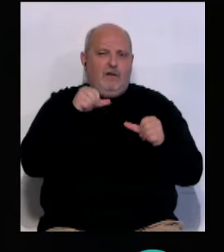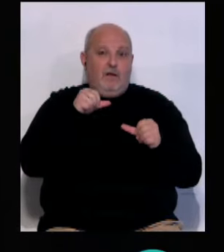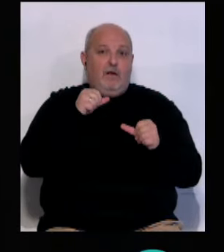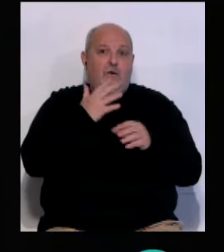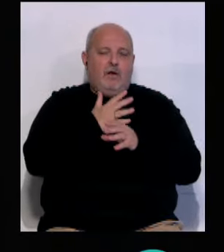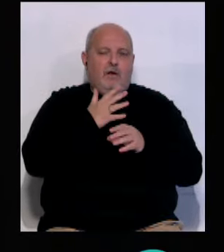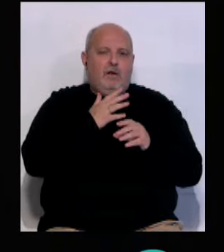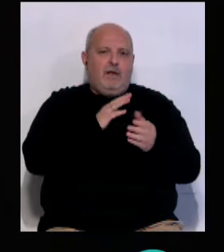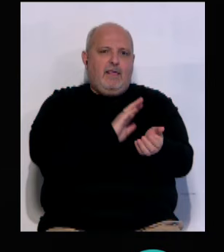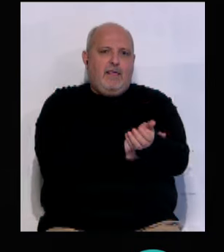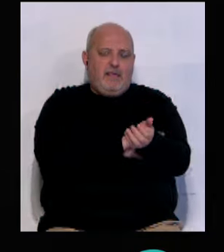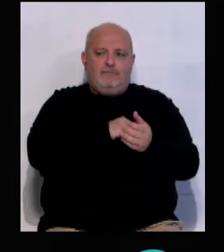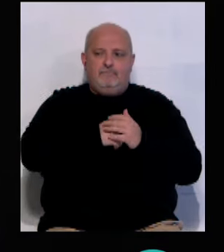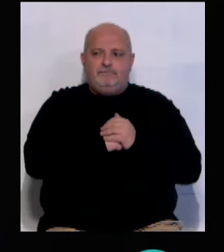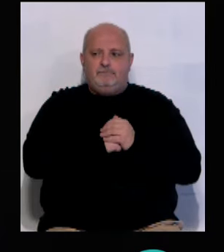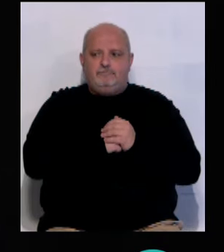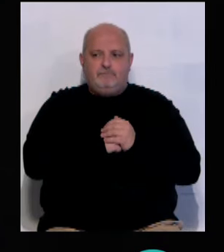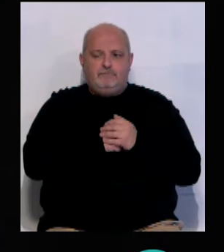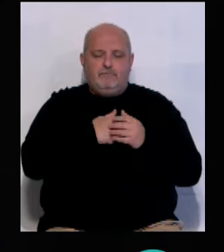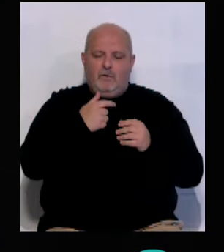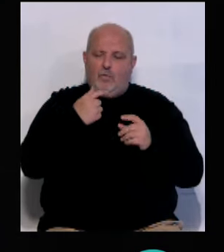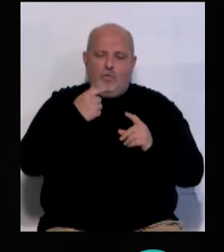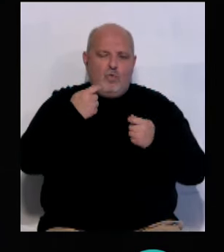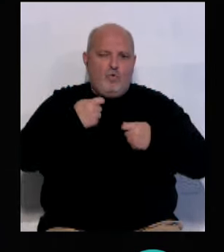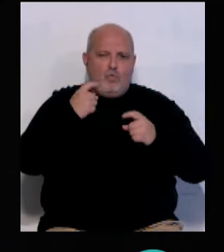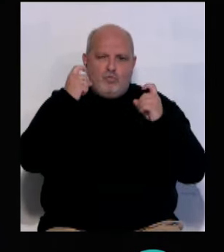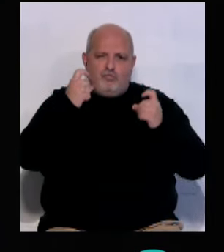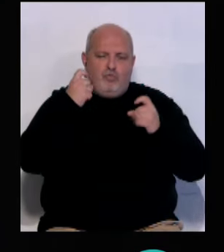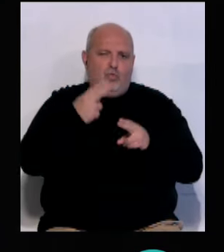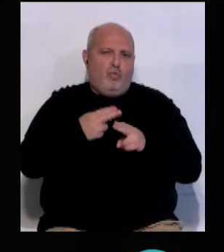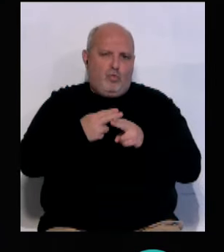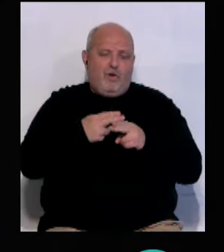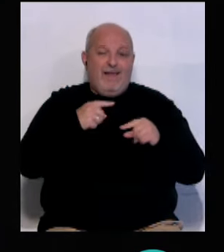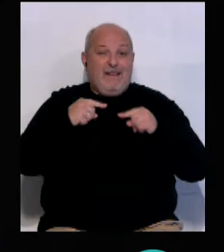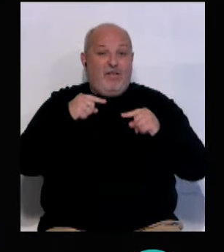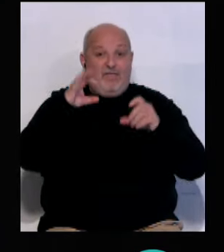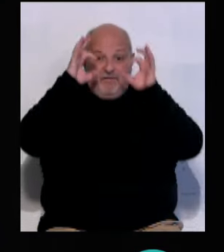lateral izquierdo pero pero sí sí muy intenso muy muy muy muy intenso un entrenador que que te lleva